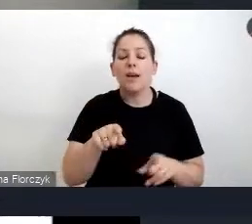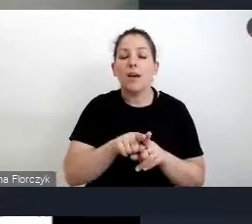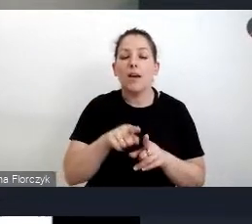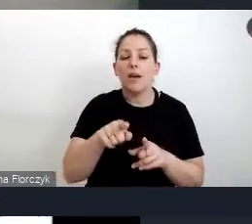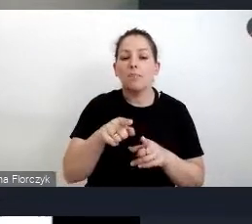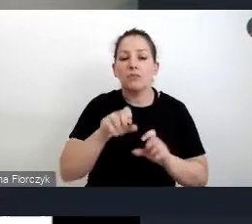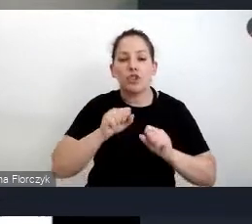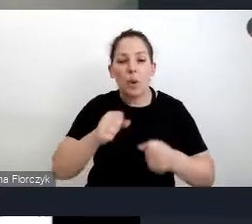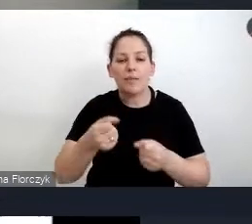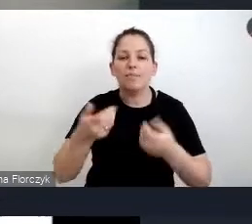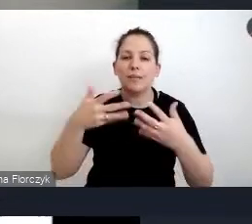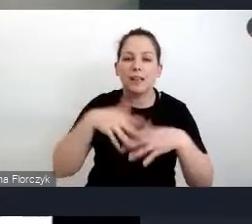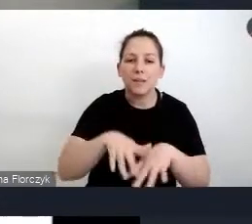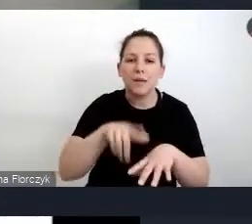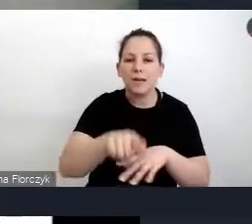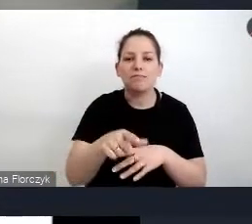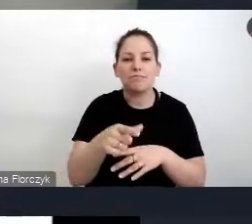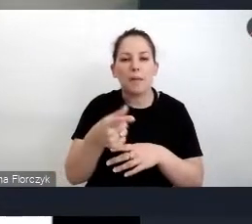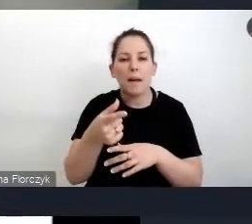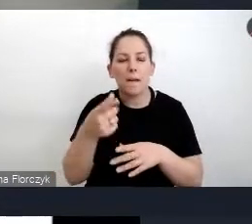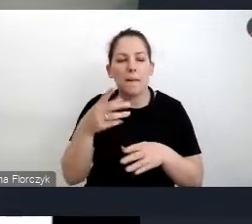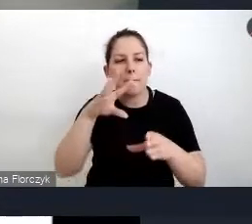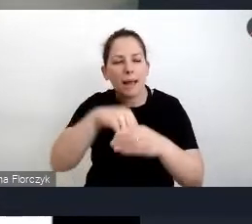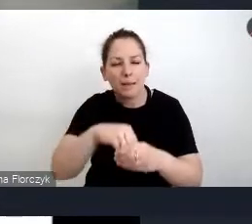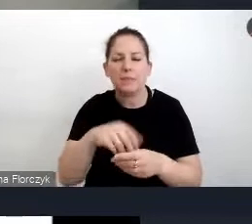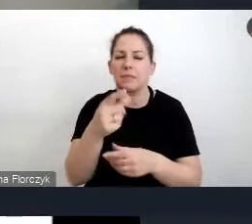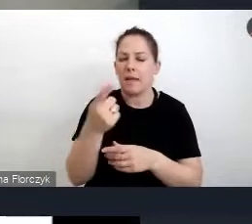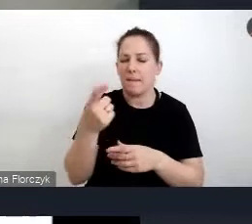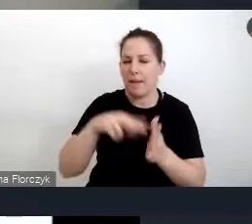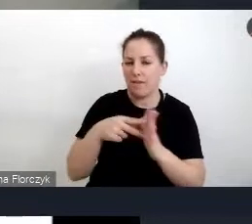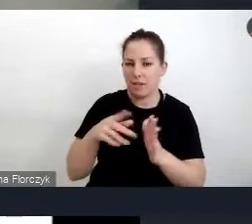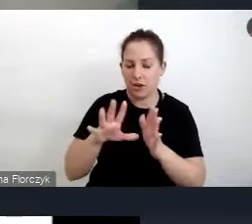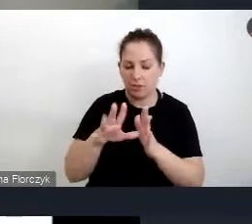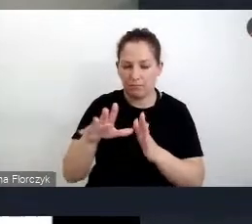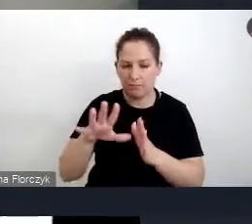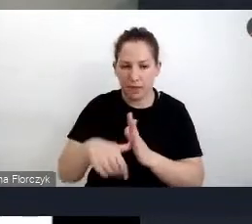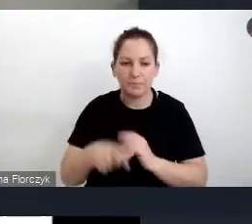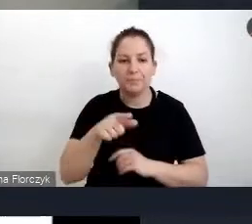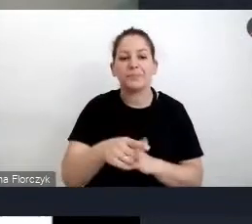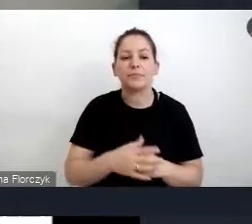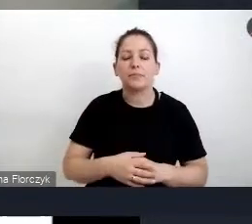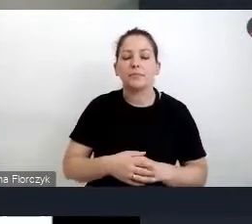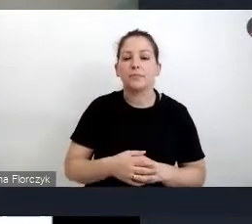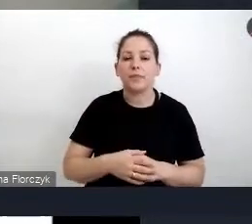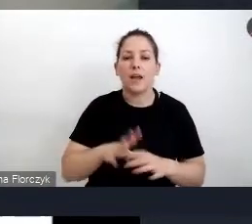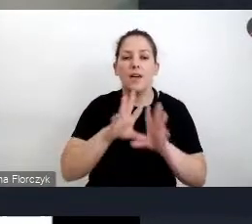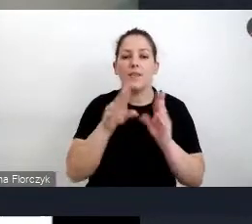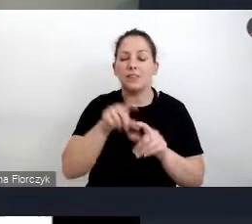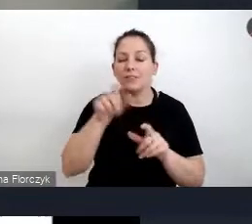oraz zintegrowane i partycypacyjne planowanie dla miast. Na zakończenie projektu wszyscy partnerzy opracują zintegrowany plan działania